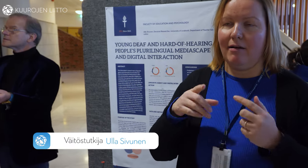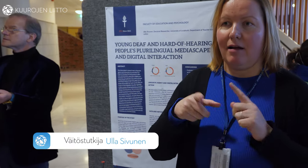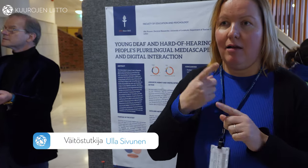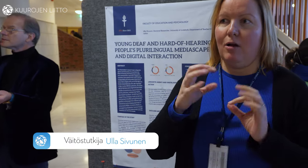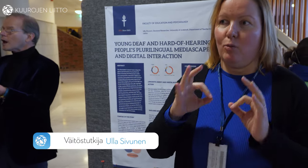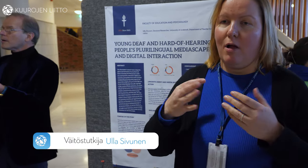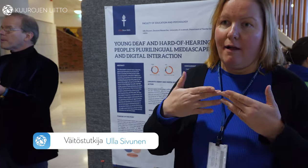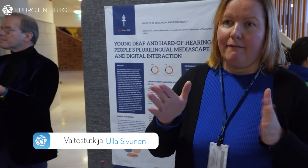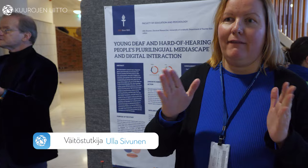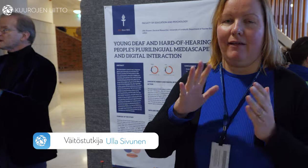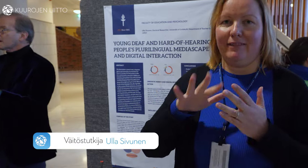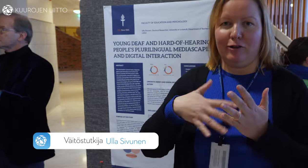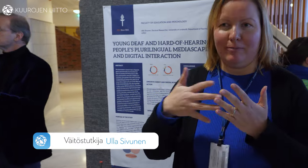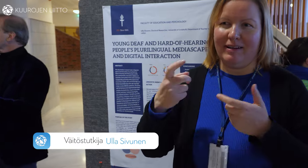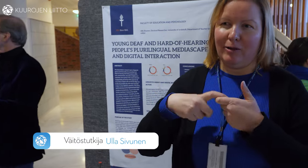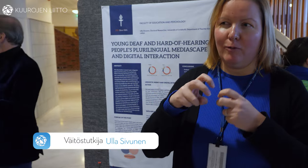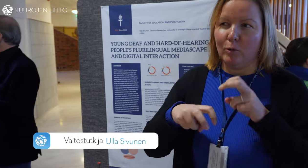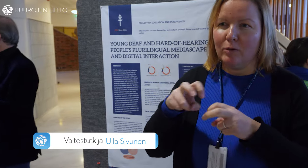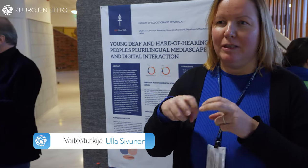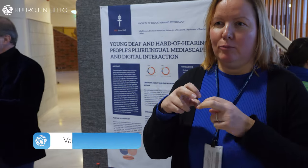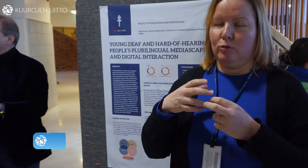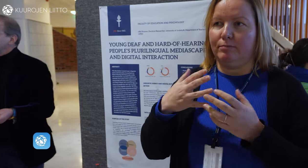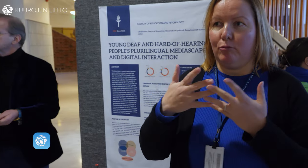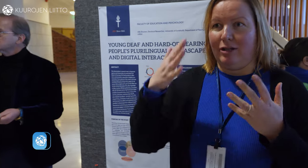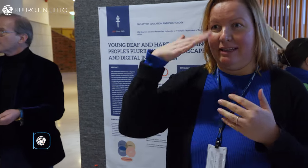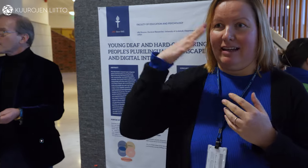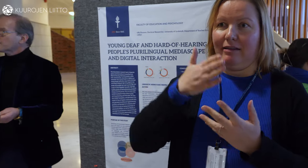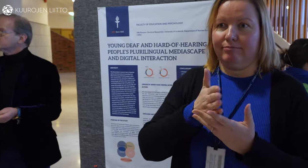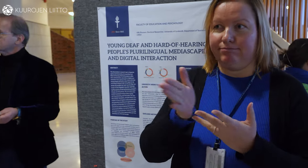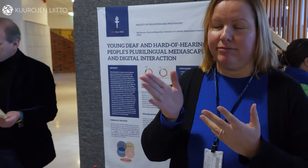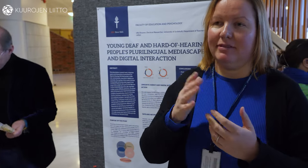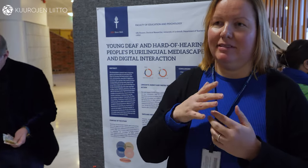sillä viittomakielen monitieteinen tutkimus on saanut alkunsa täältä.